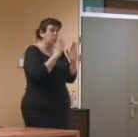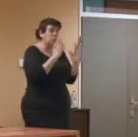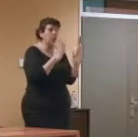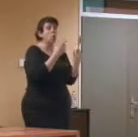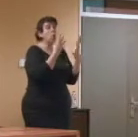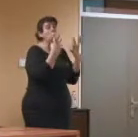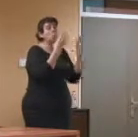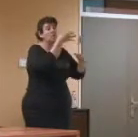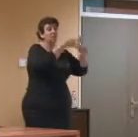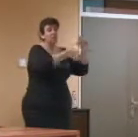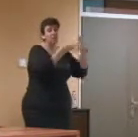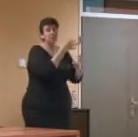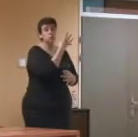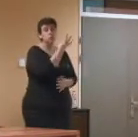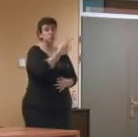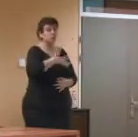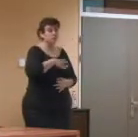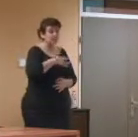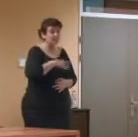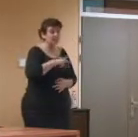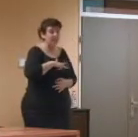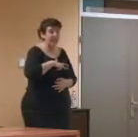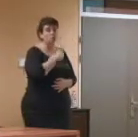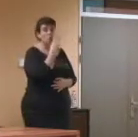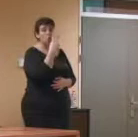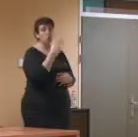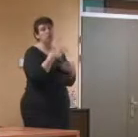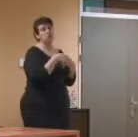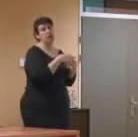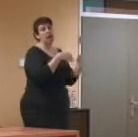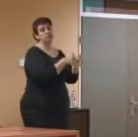y dos archivos que hubo, el último juez, Jacobo Pin